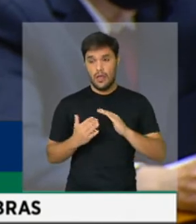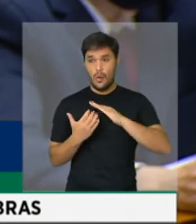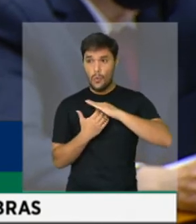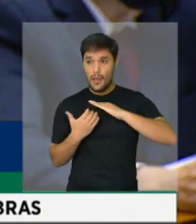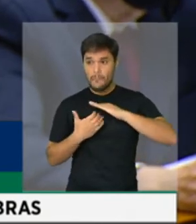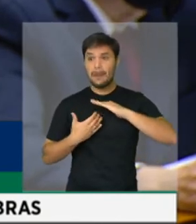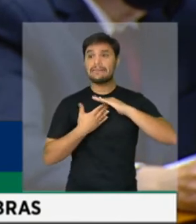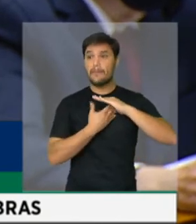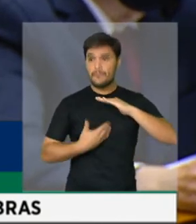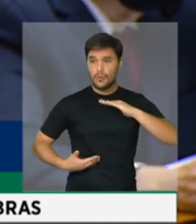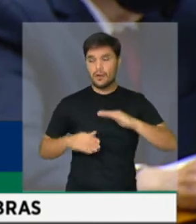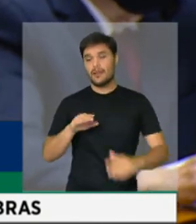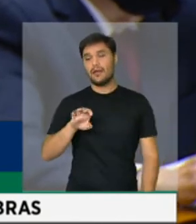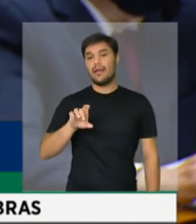DEPUTADOS E DEPUTADAS DE TODOS OS PARTIDOS. O QUE ESTÁ EM